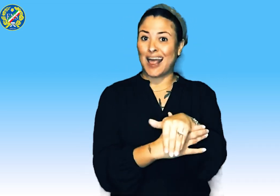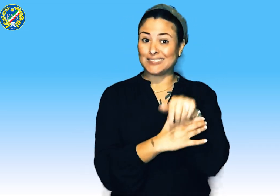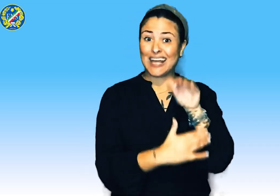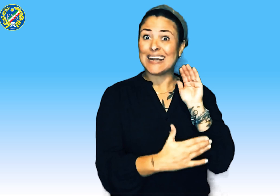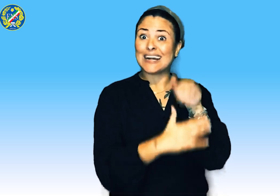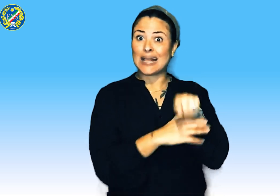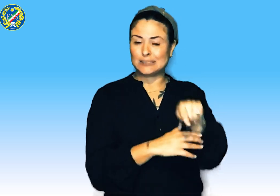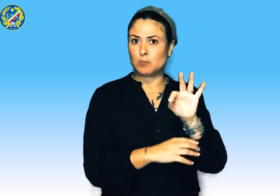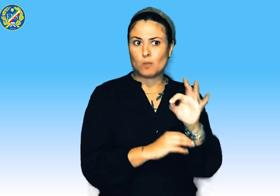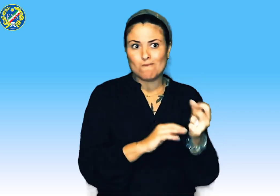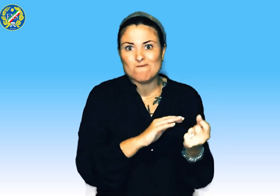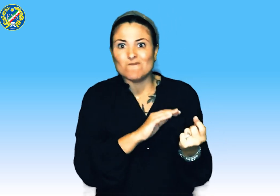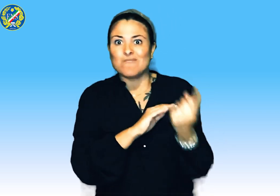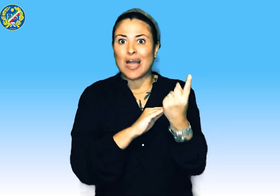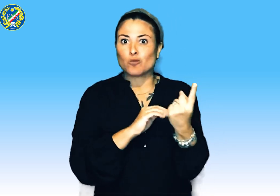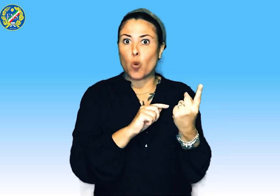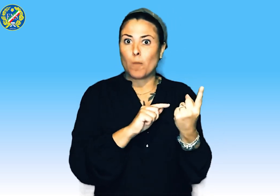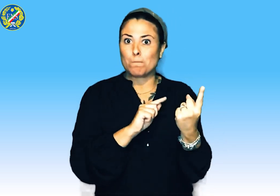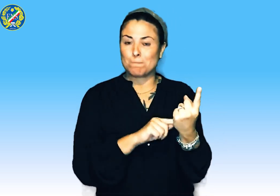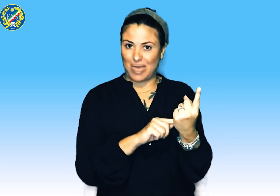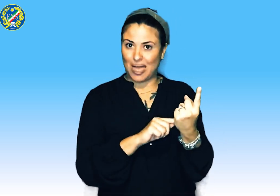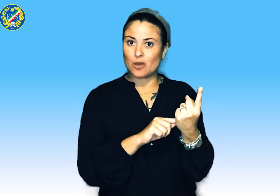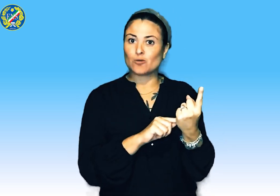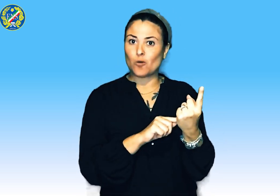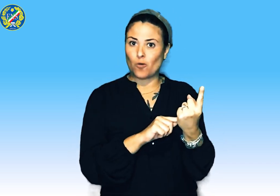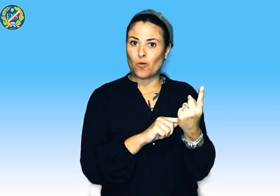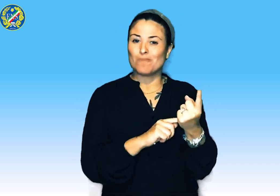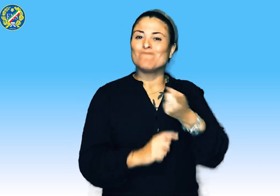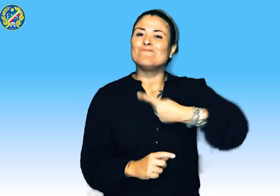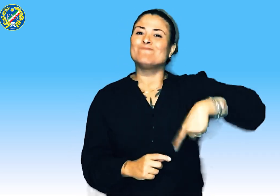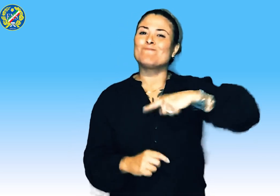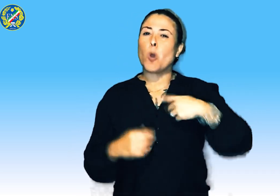e agli effetti che questo può avere sulla salute umana.